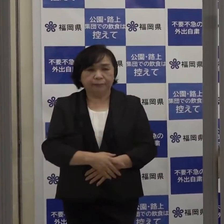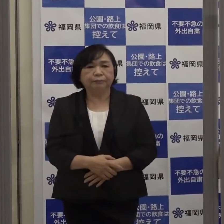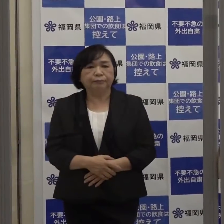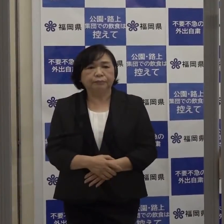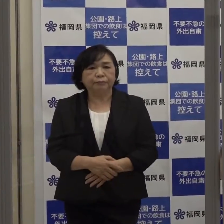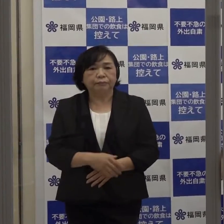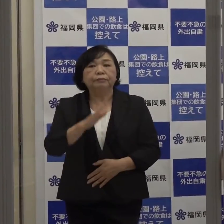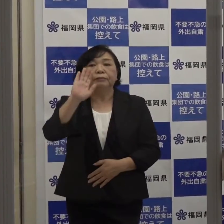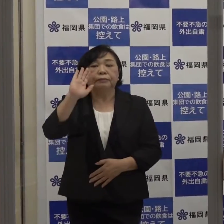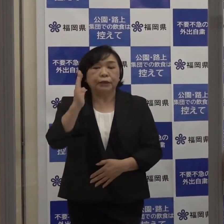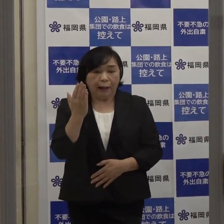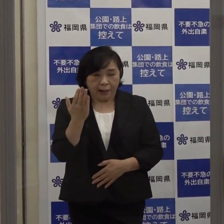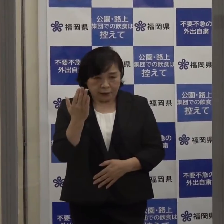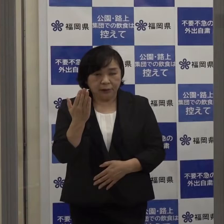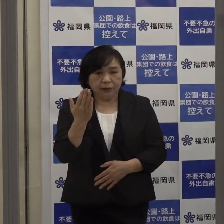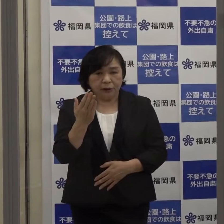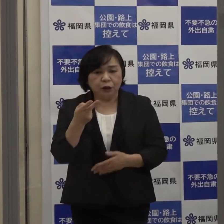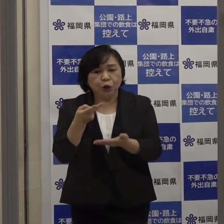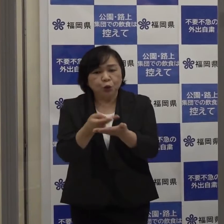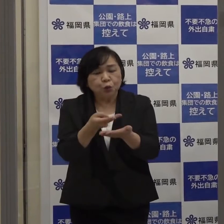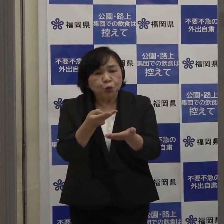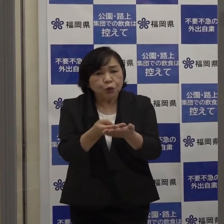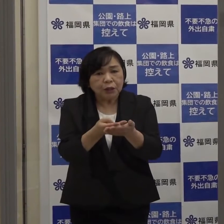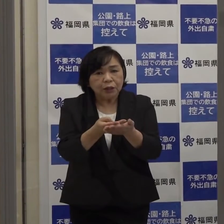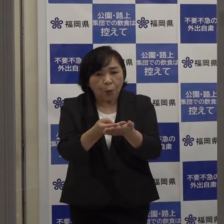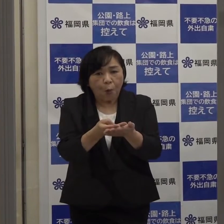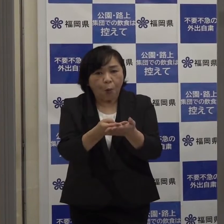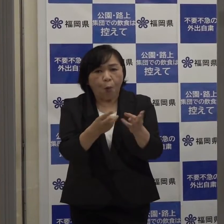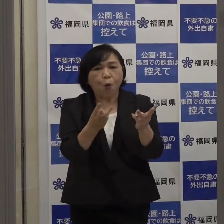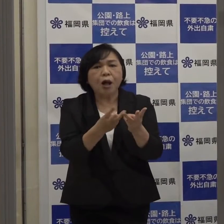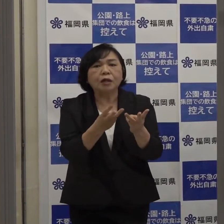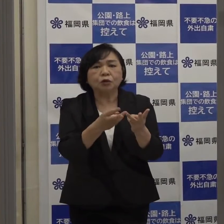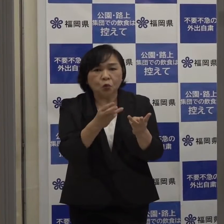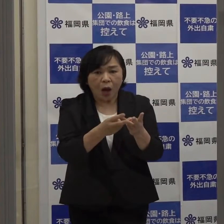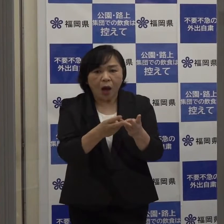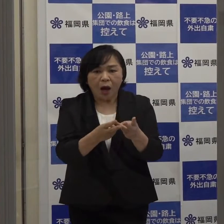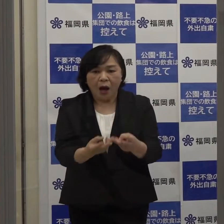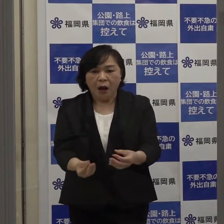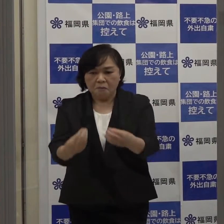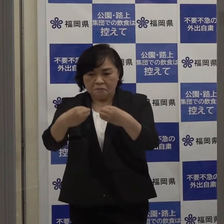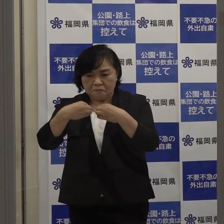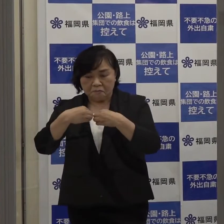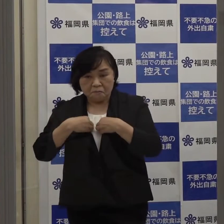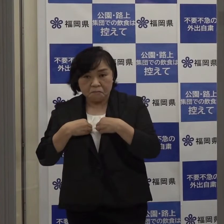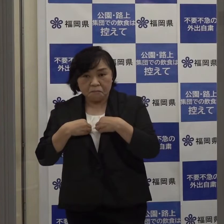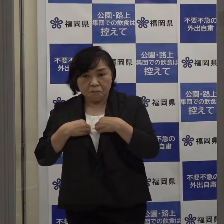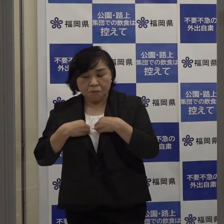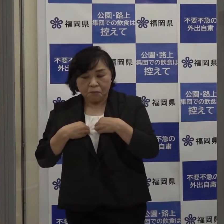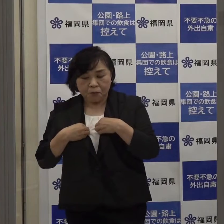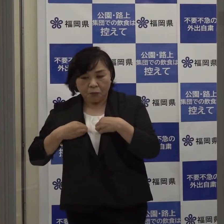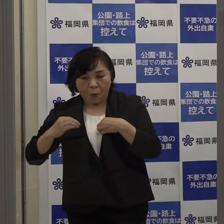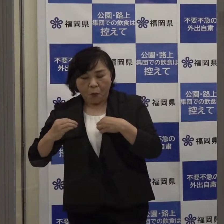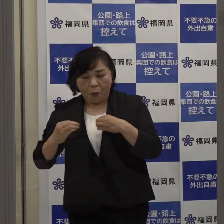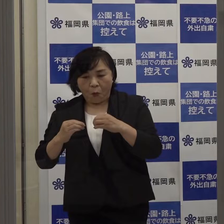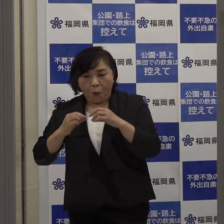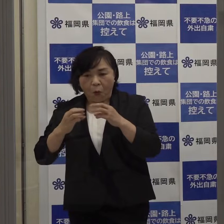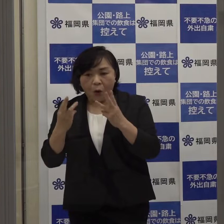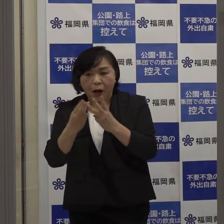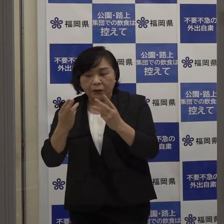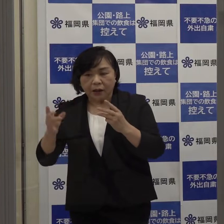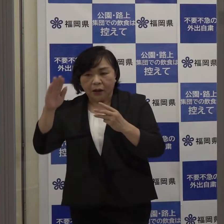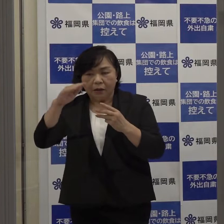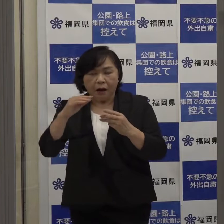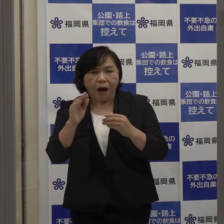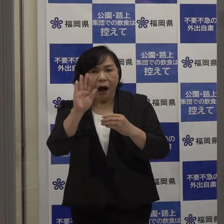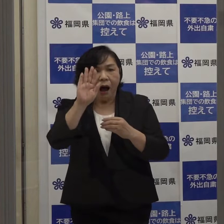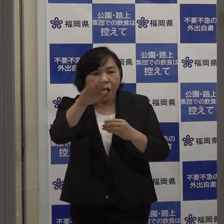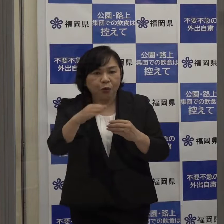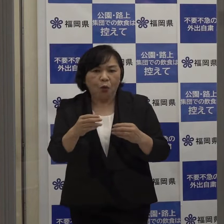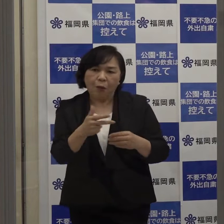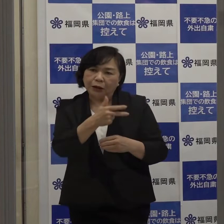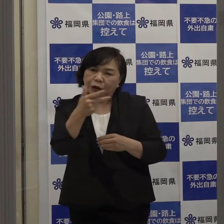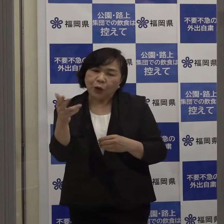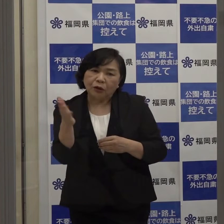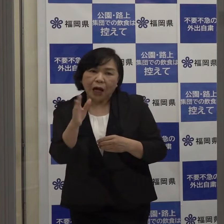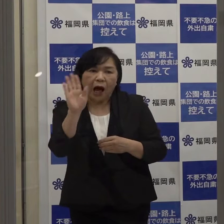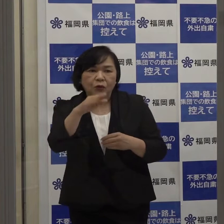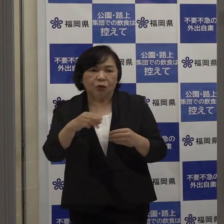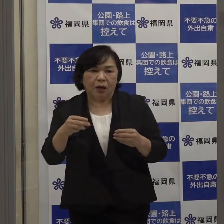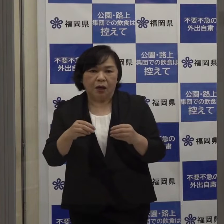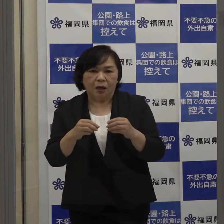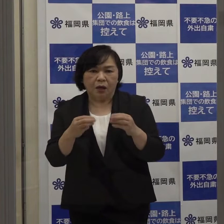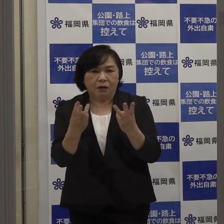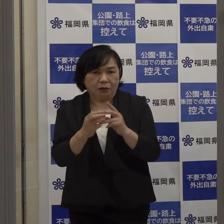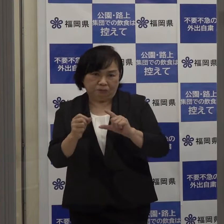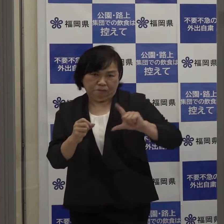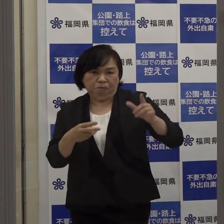しかし 入院者数のピークは 新規陽性者数のピークから１週間くらい遅れてくると言われています